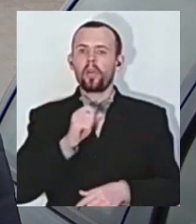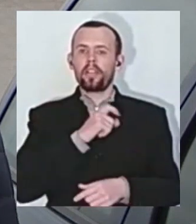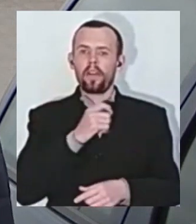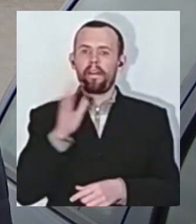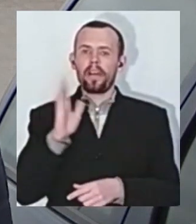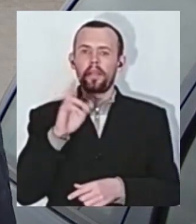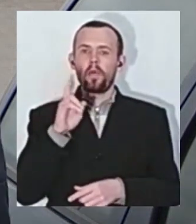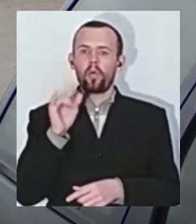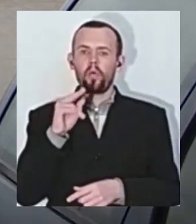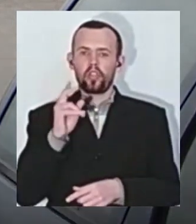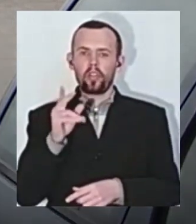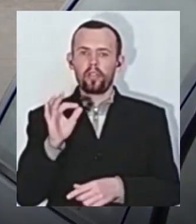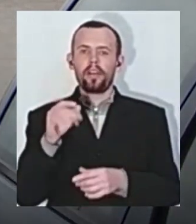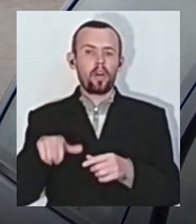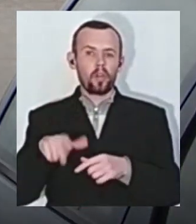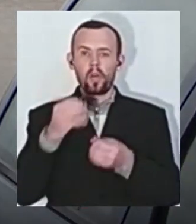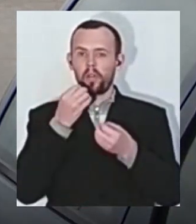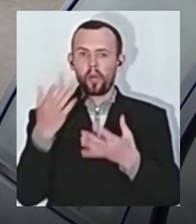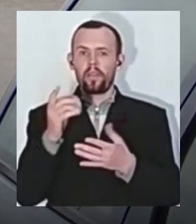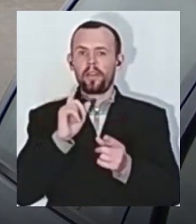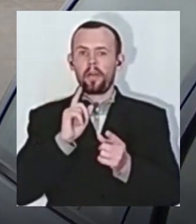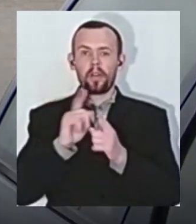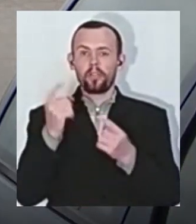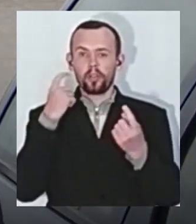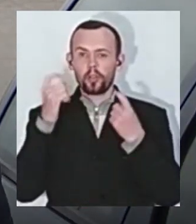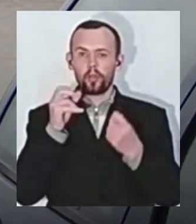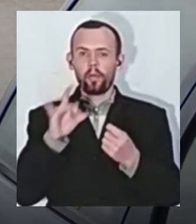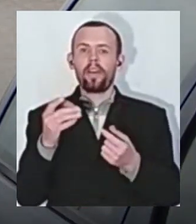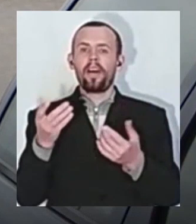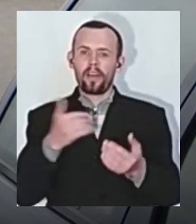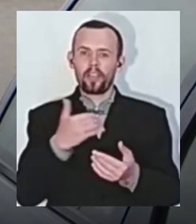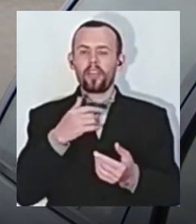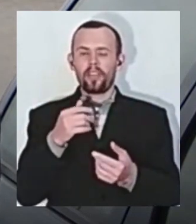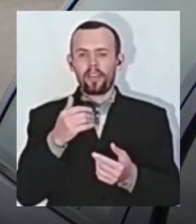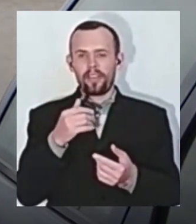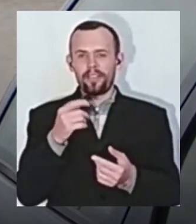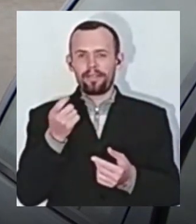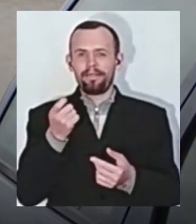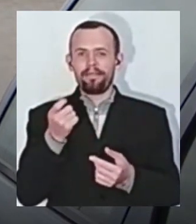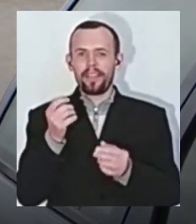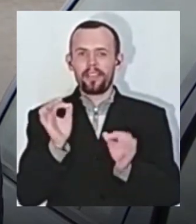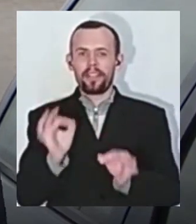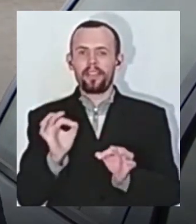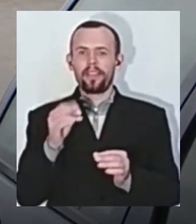Дорога добре. Проїхав, супер. Звісно, хотілось би, щоб і далі пішла така ж сама дорога.